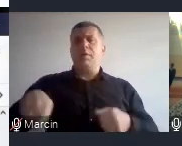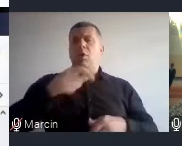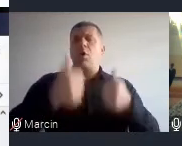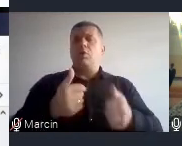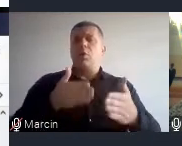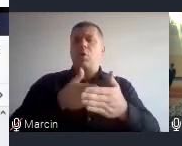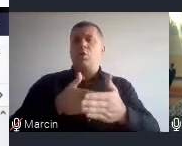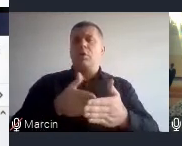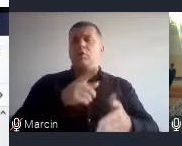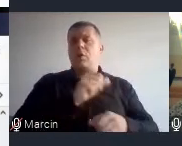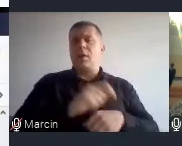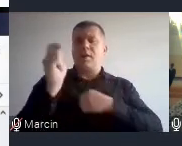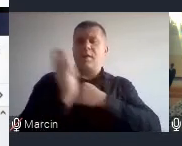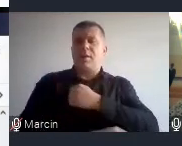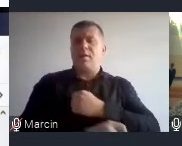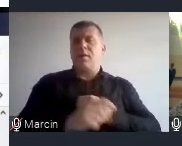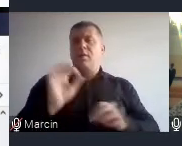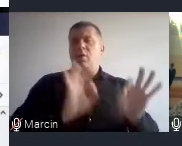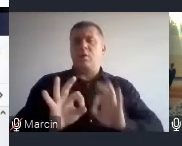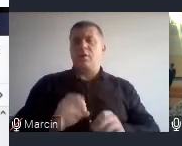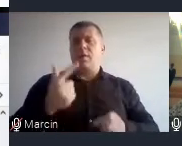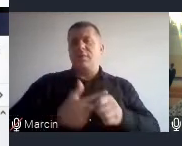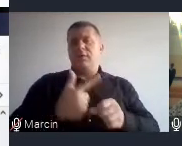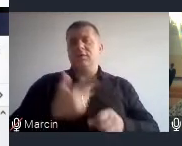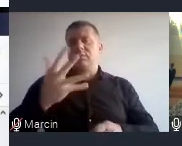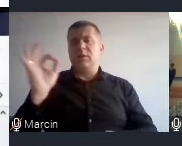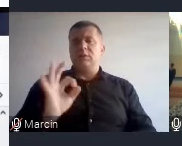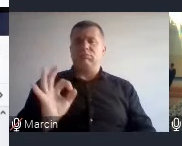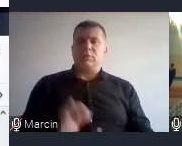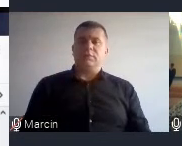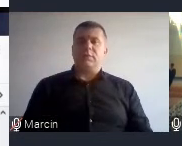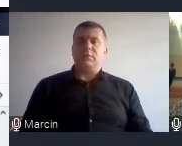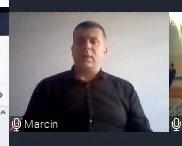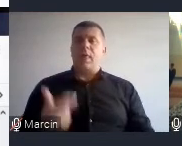To jest względnie karane korektami, zwykle 25% naruszenia.